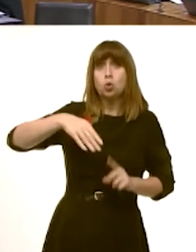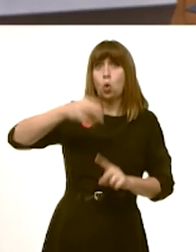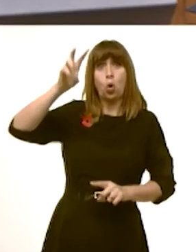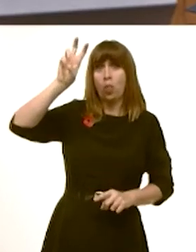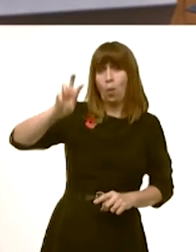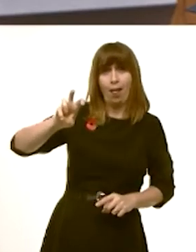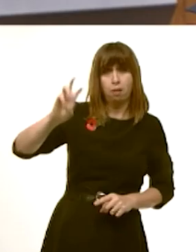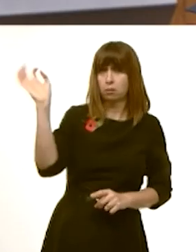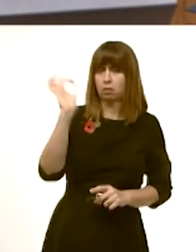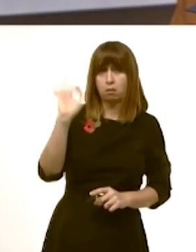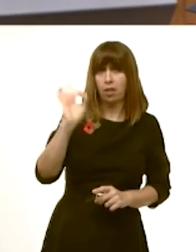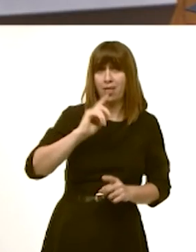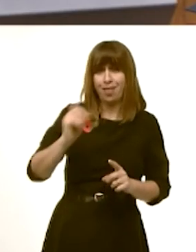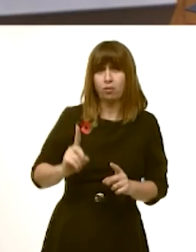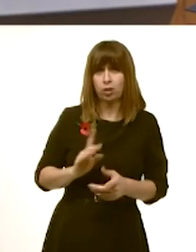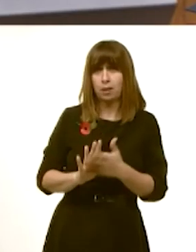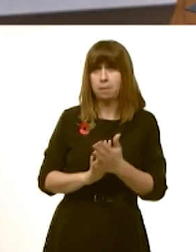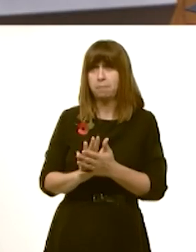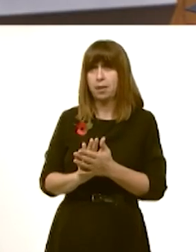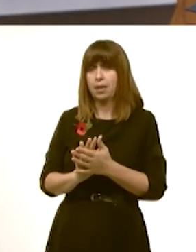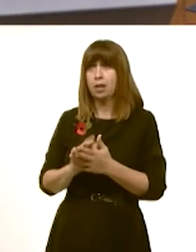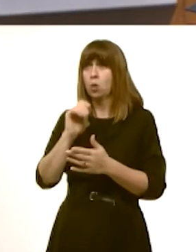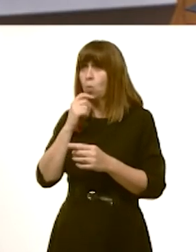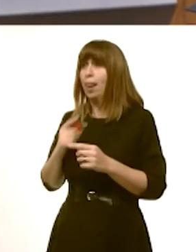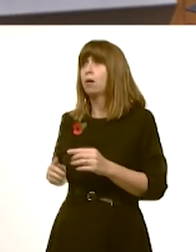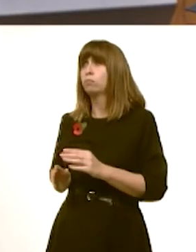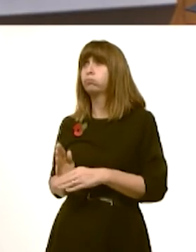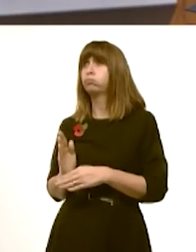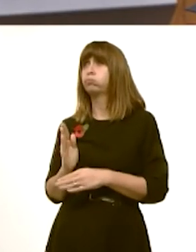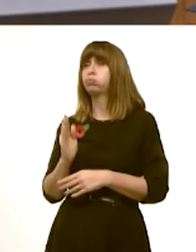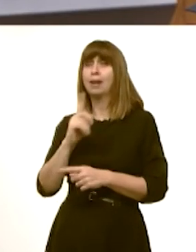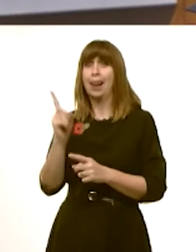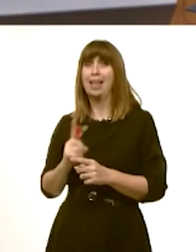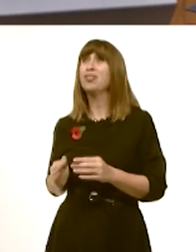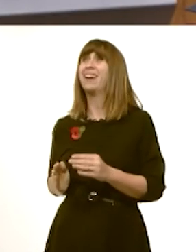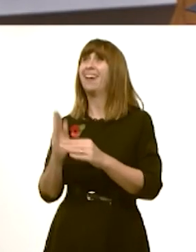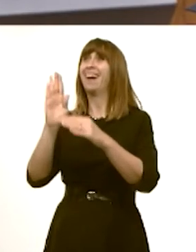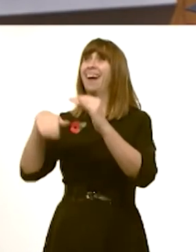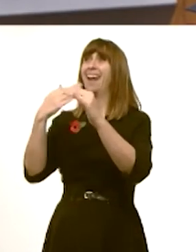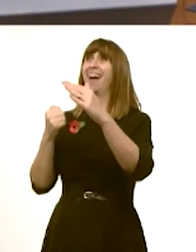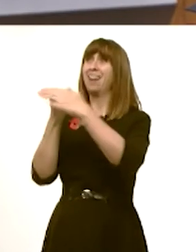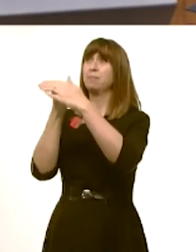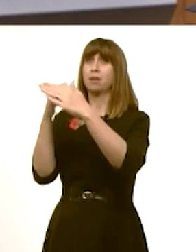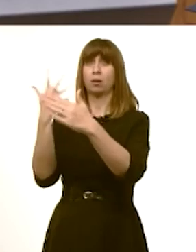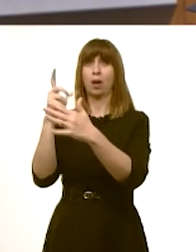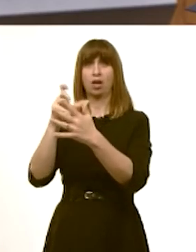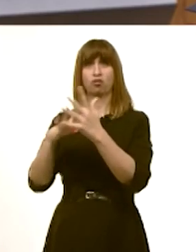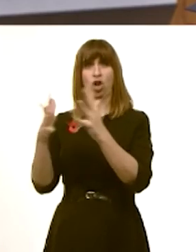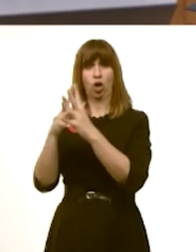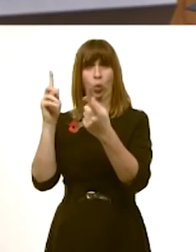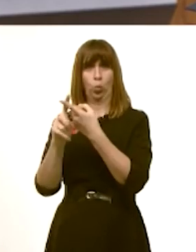yn gorffen ar hyn o bryd. Nid felly byddem niín moyn gweld ac nid felly y bydd ef yn moyn gweld, wrth gwrs, ac rym